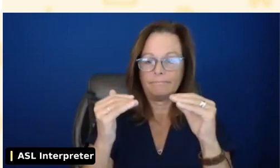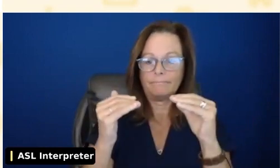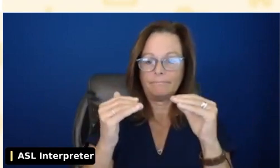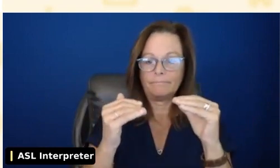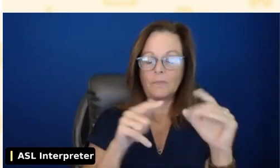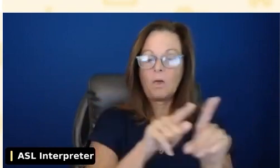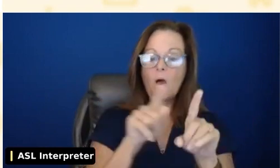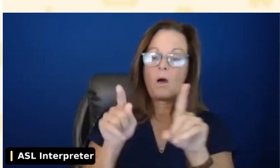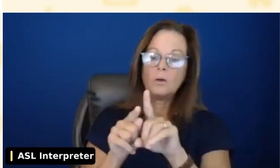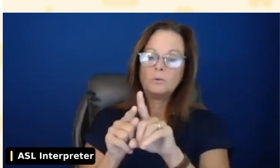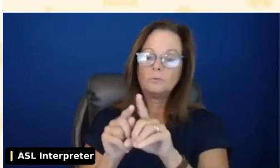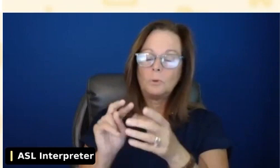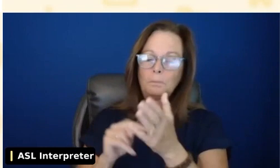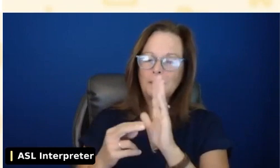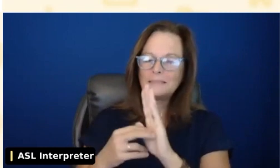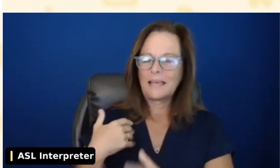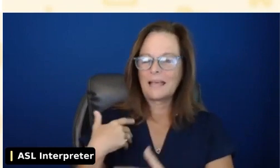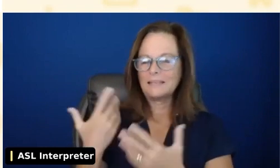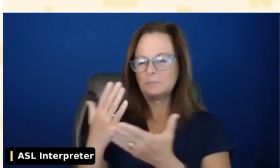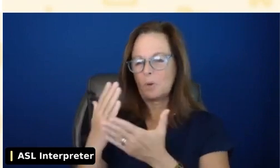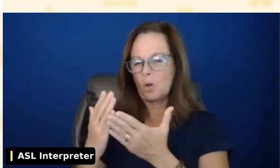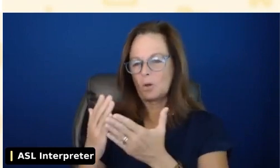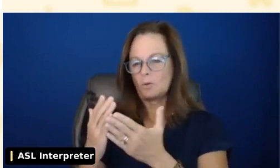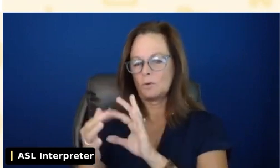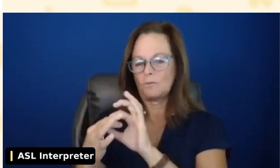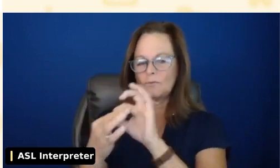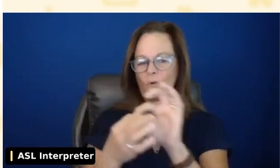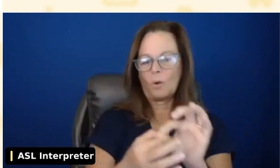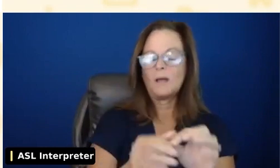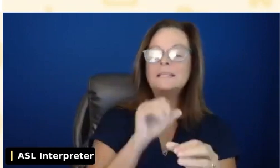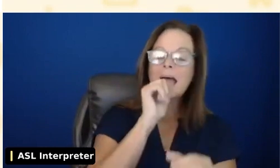Tiene una sección para funcionalidades no basadas en la web.